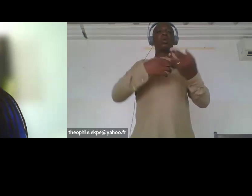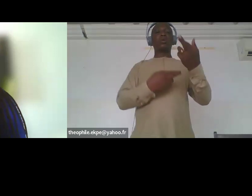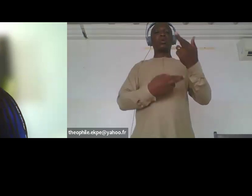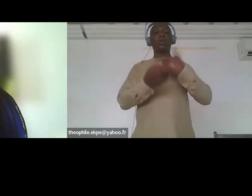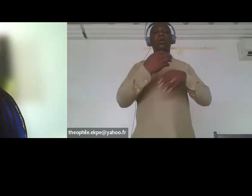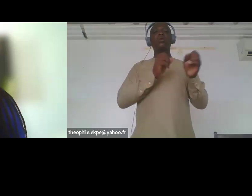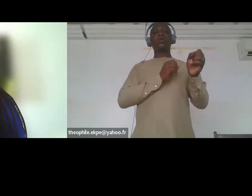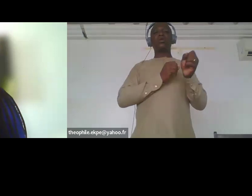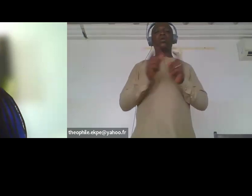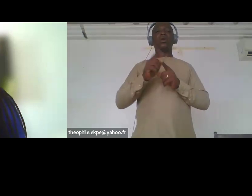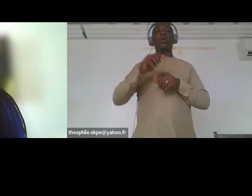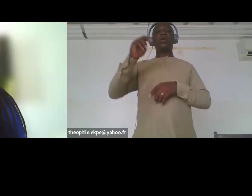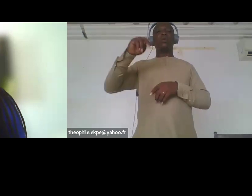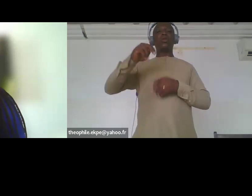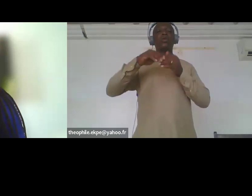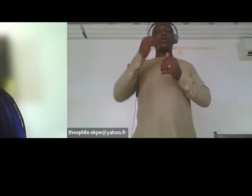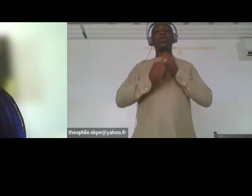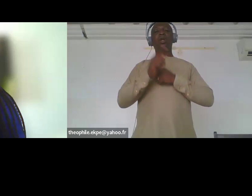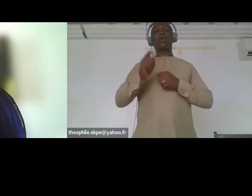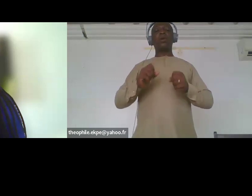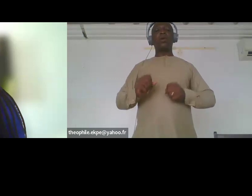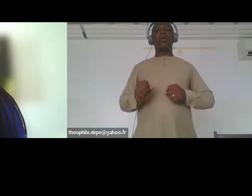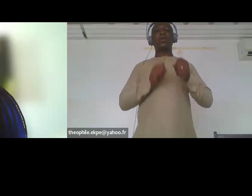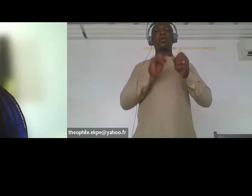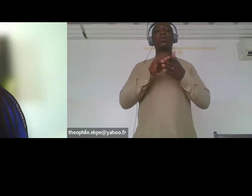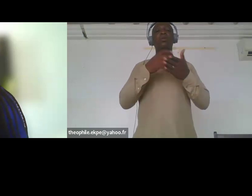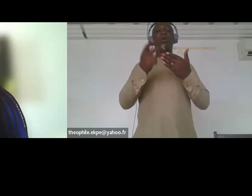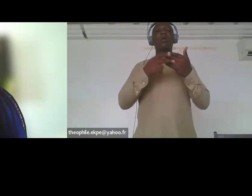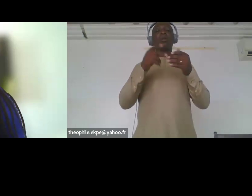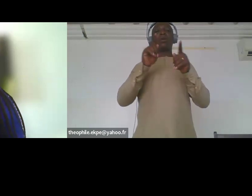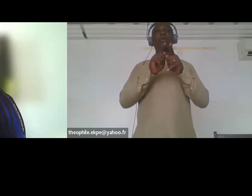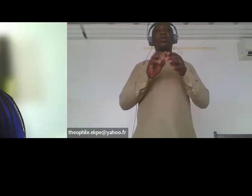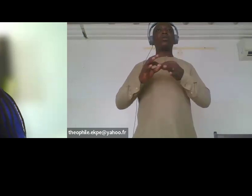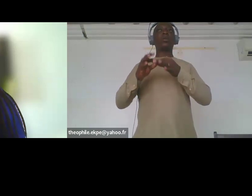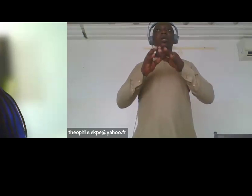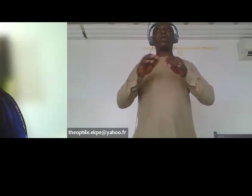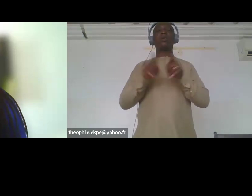chacun le système de la calebasse qui est un système de solidarité aussi entre